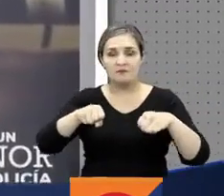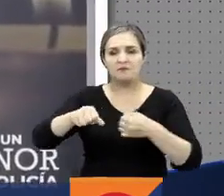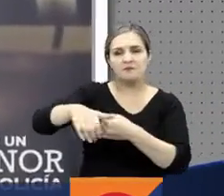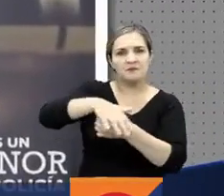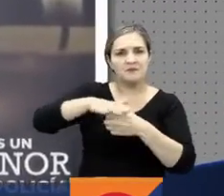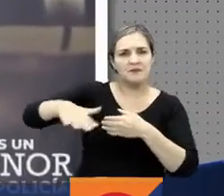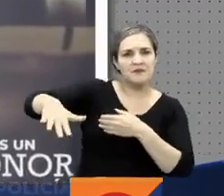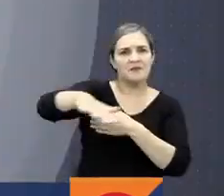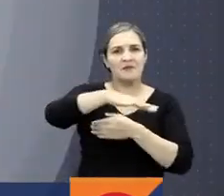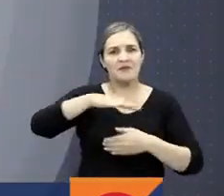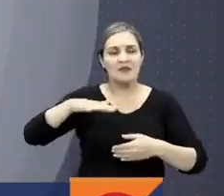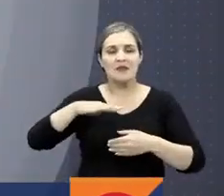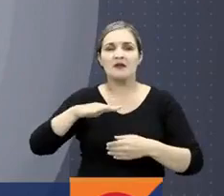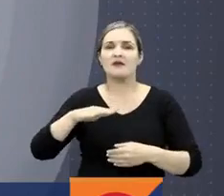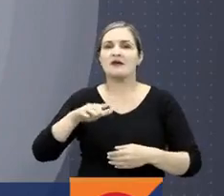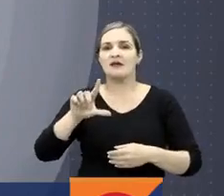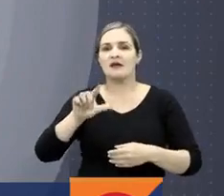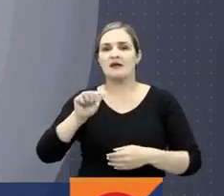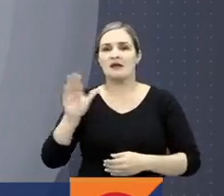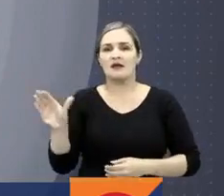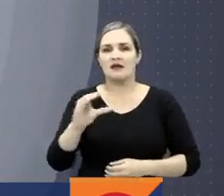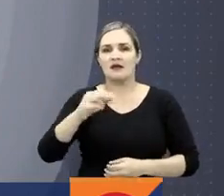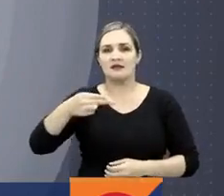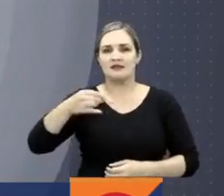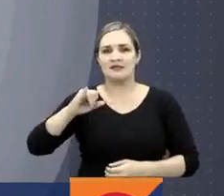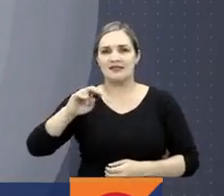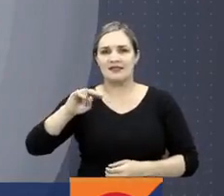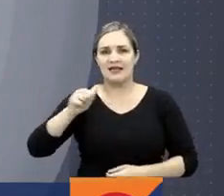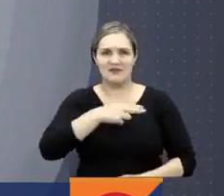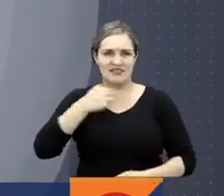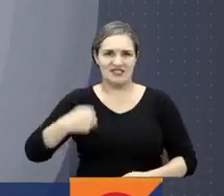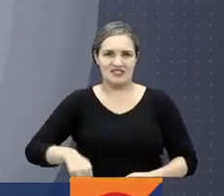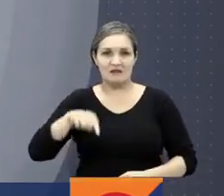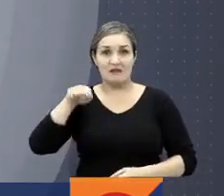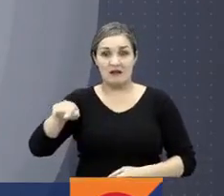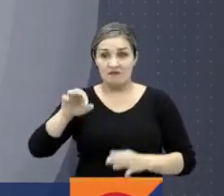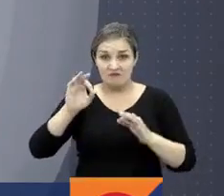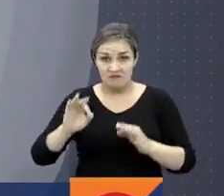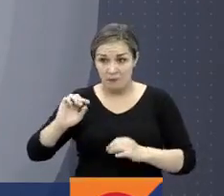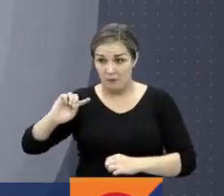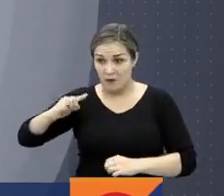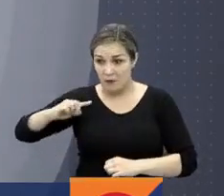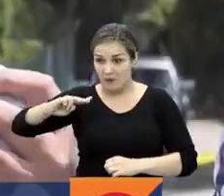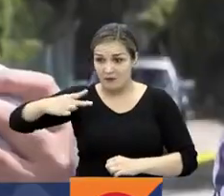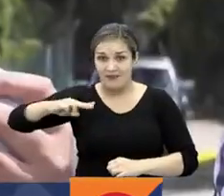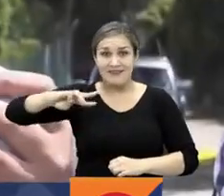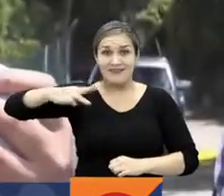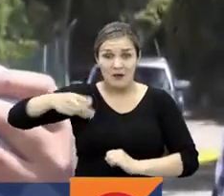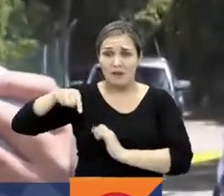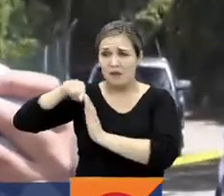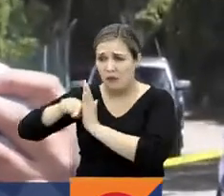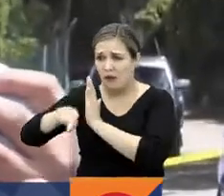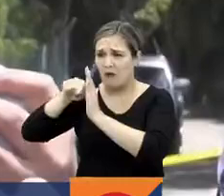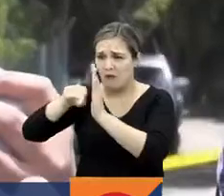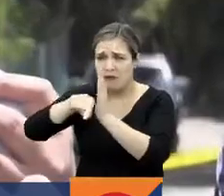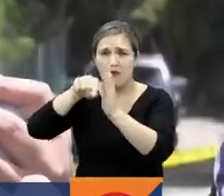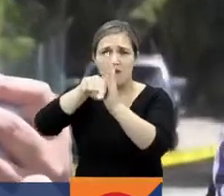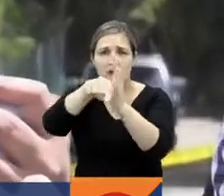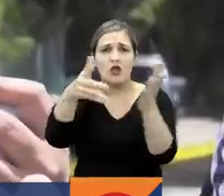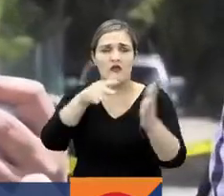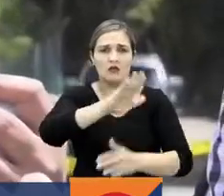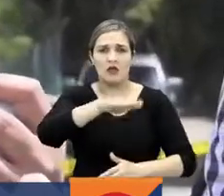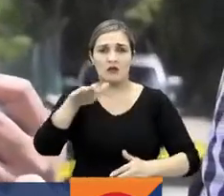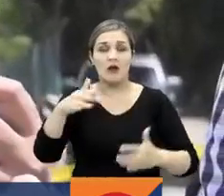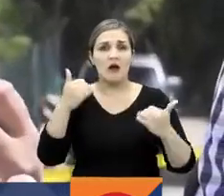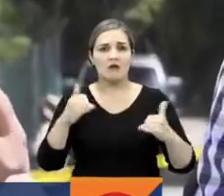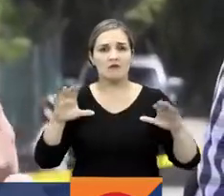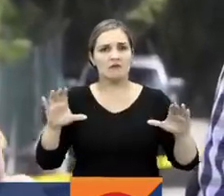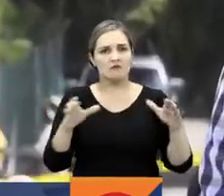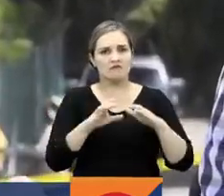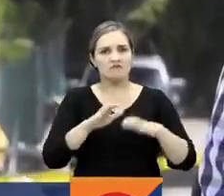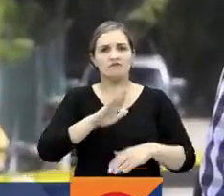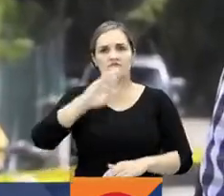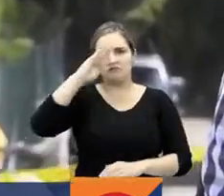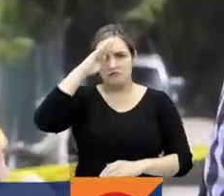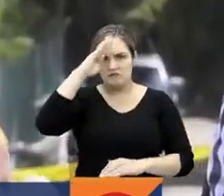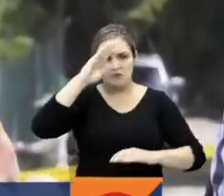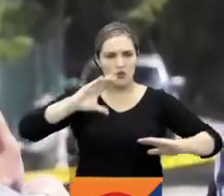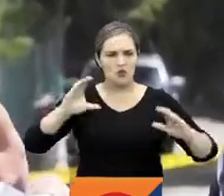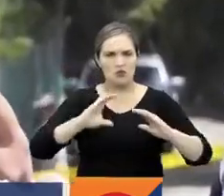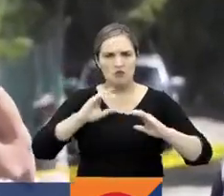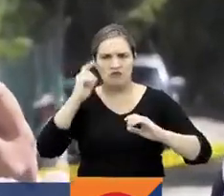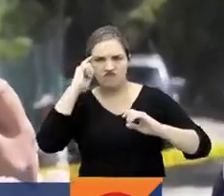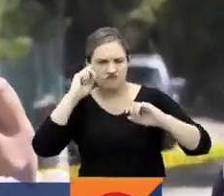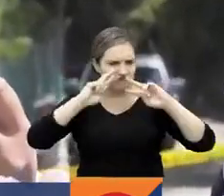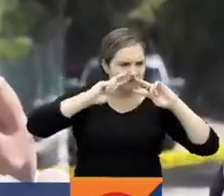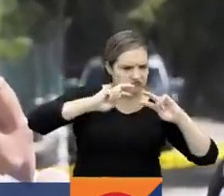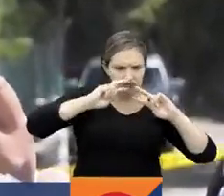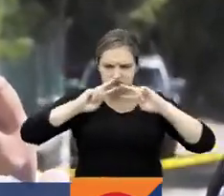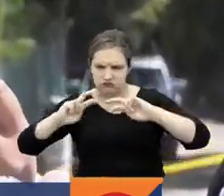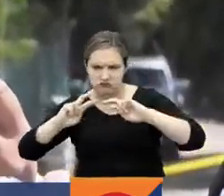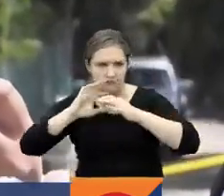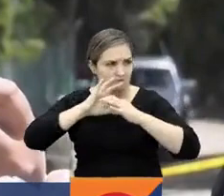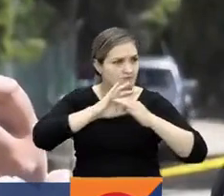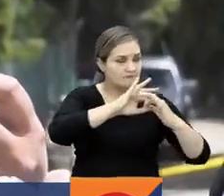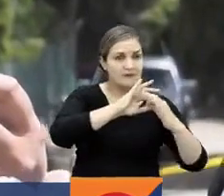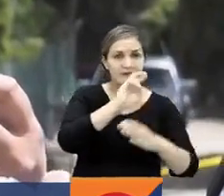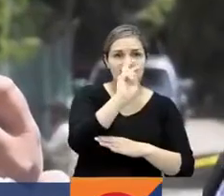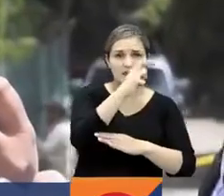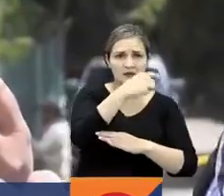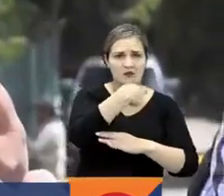MAñANA EN EL RESTAURANTE DE